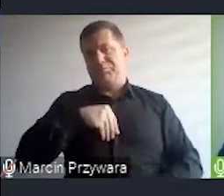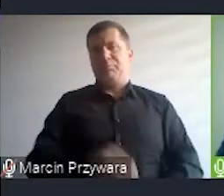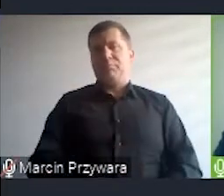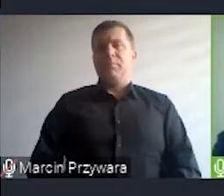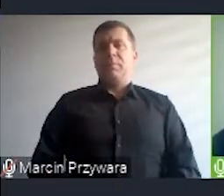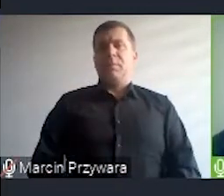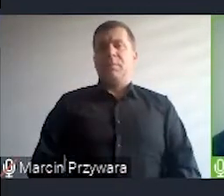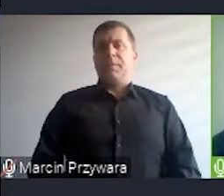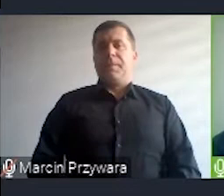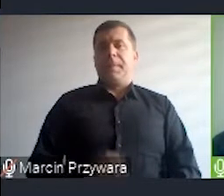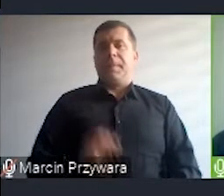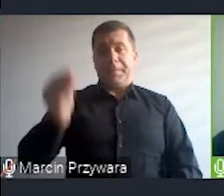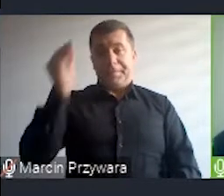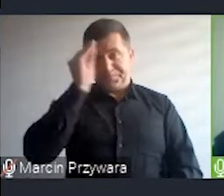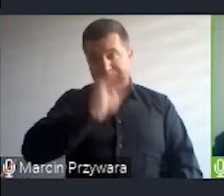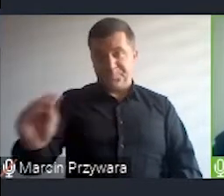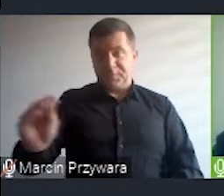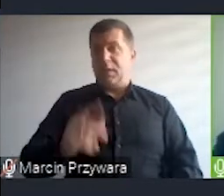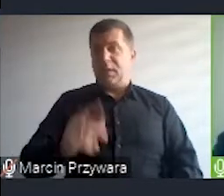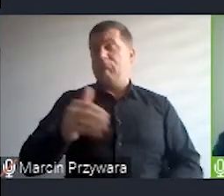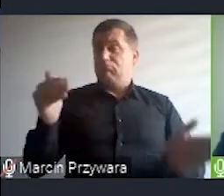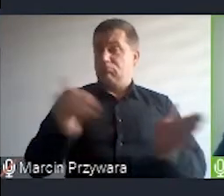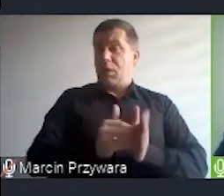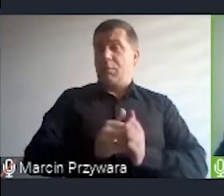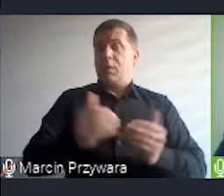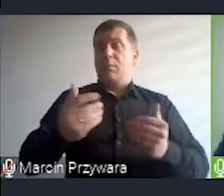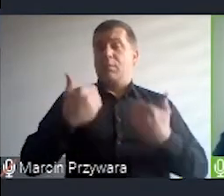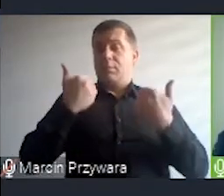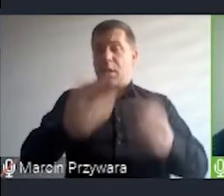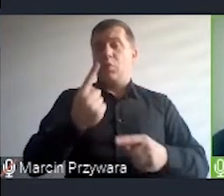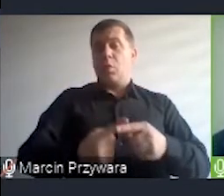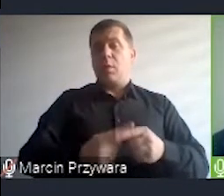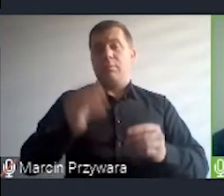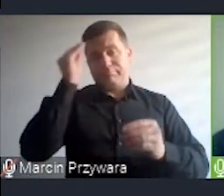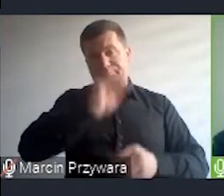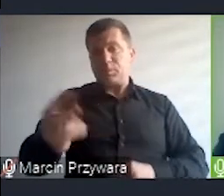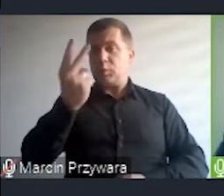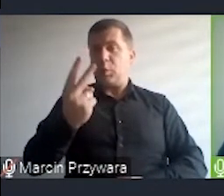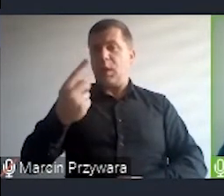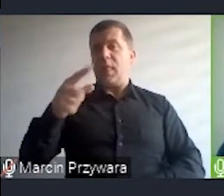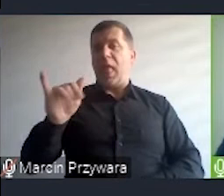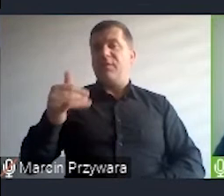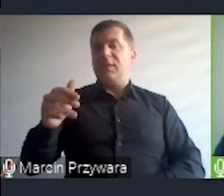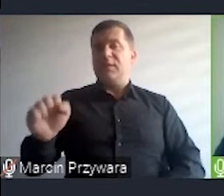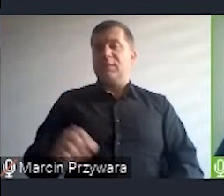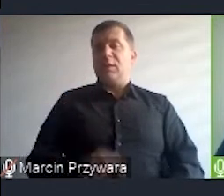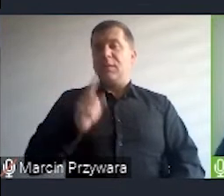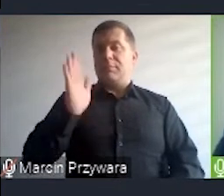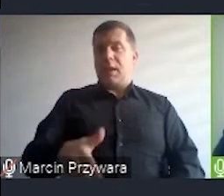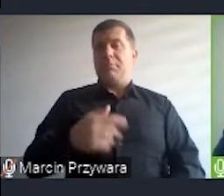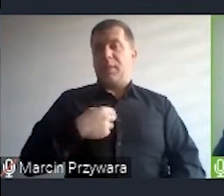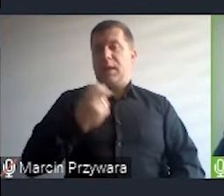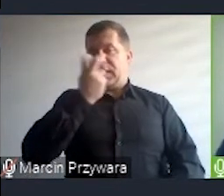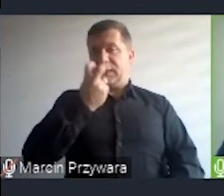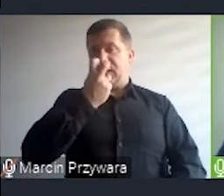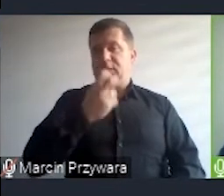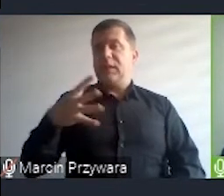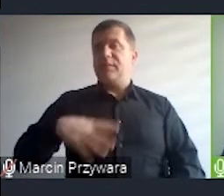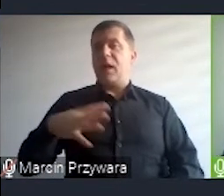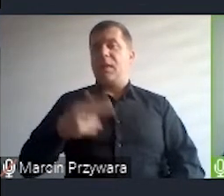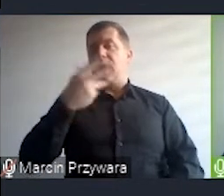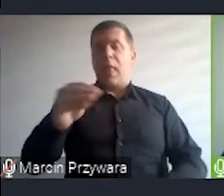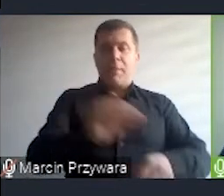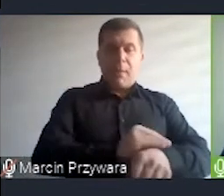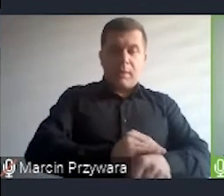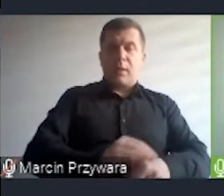I teraz, proszę Państwa, należałoby przybliżyć wam drugą definicję, która was będzie interesowała, czyli wartości niematerialne i prawne.